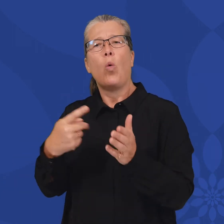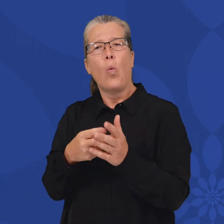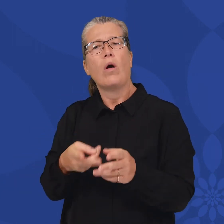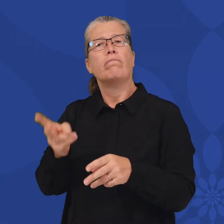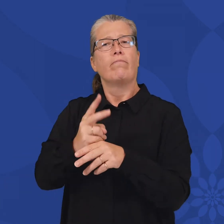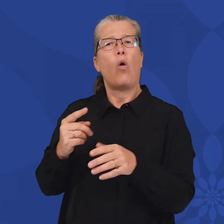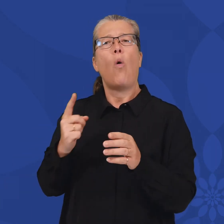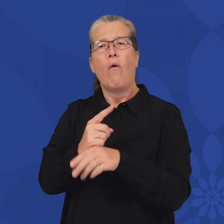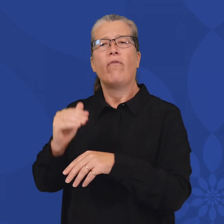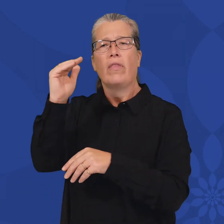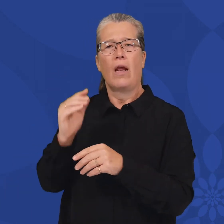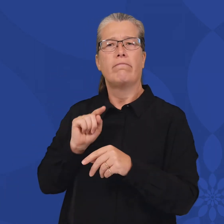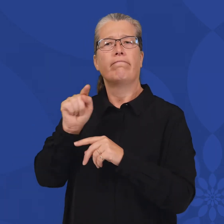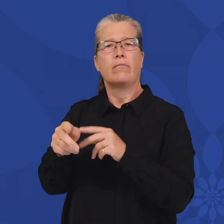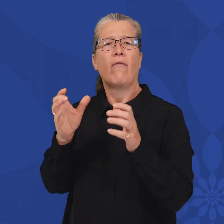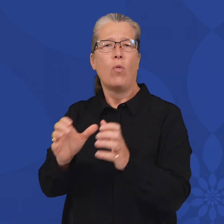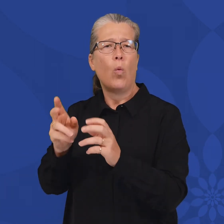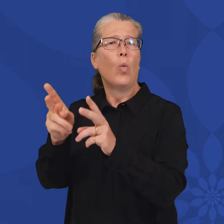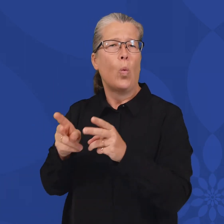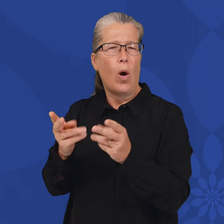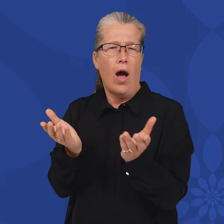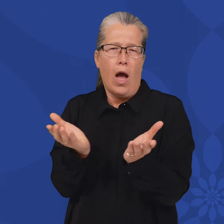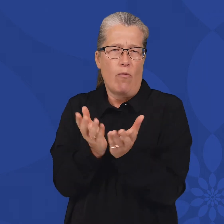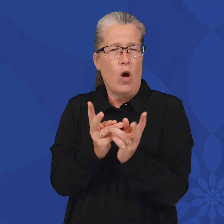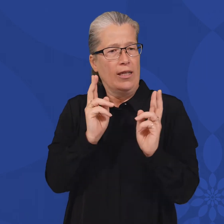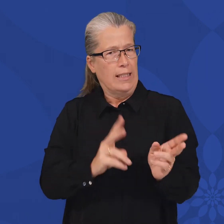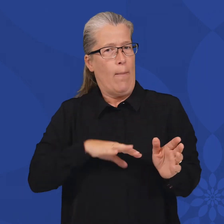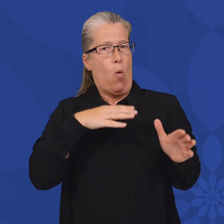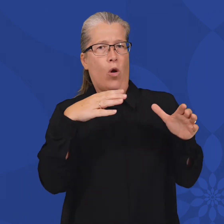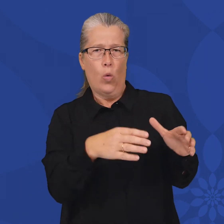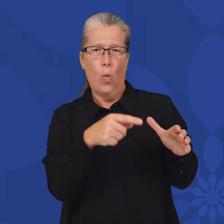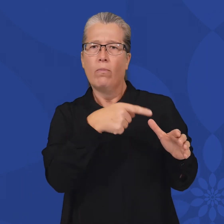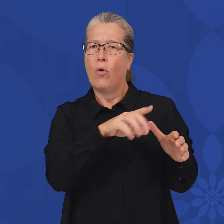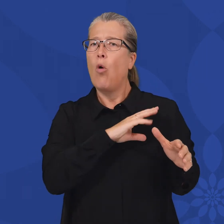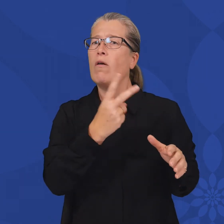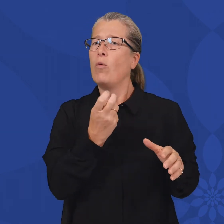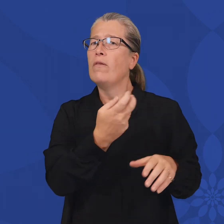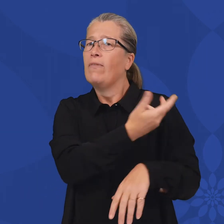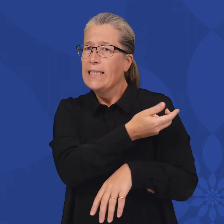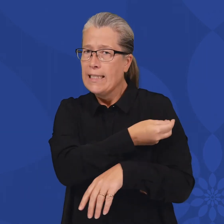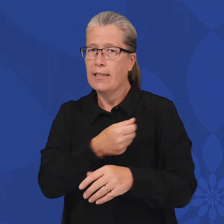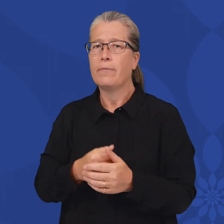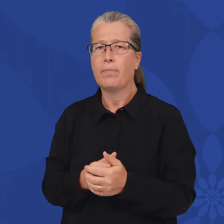på sjukhus 14 gånger oftare än personer i samma åldersgrupp som fått båda vaccindoserna.